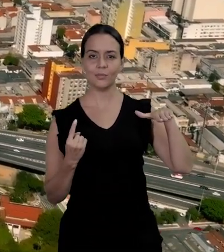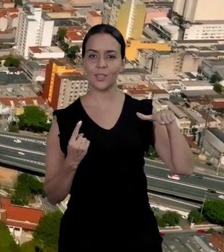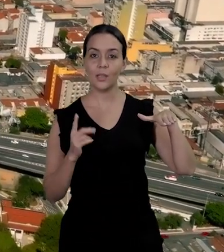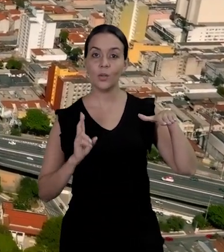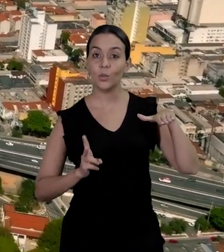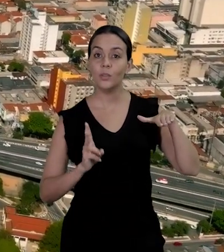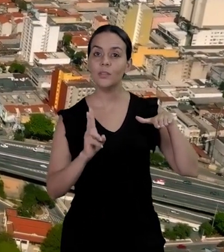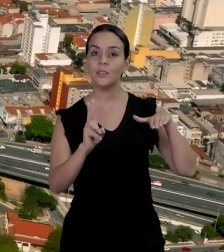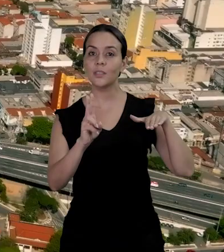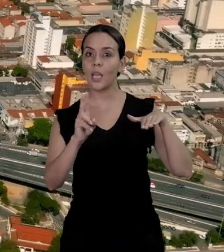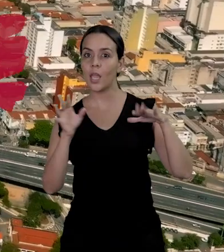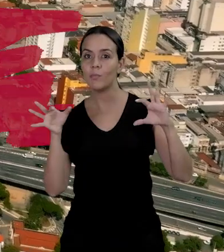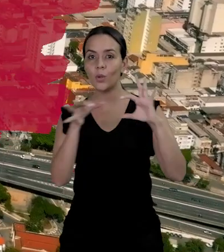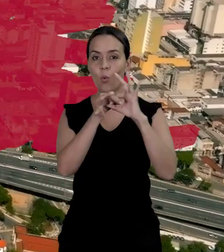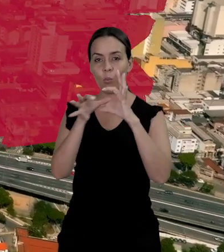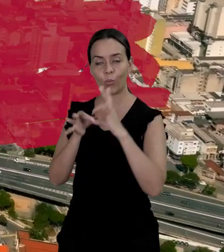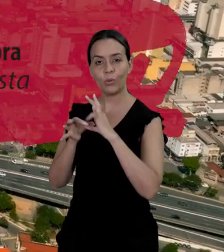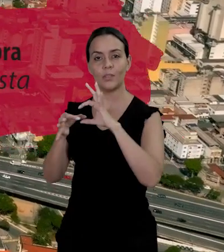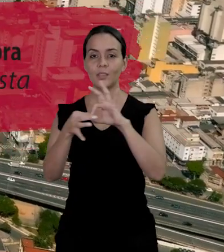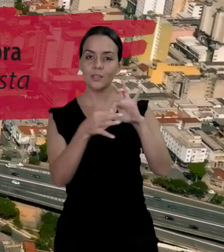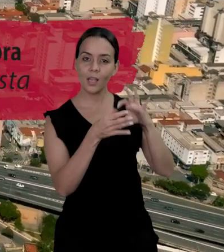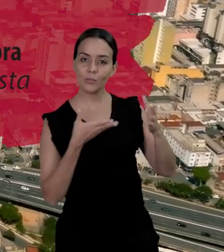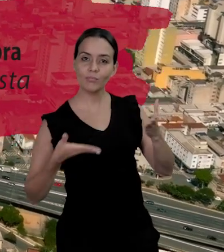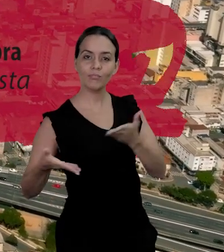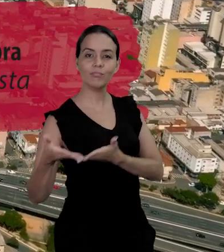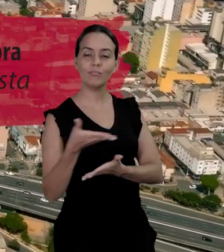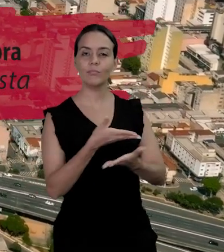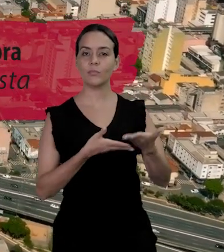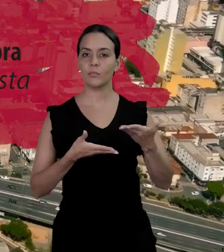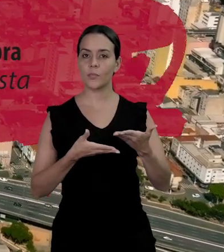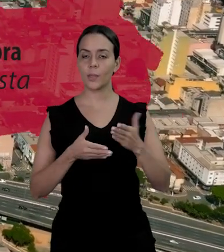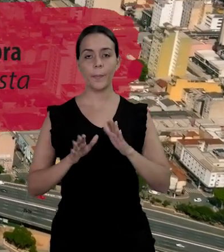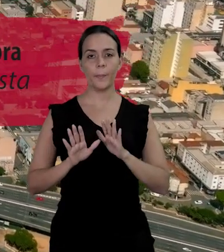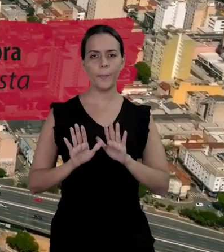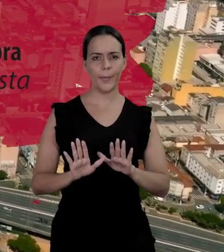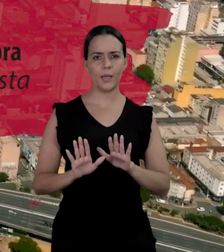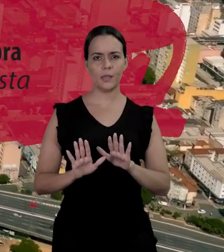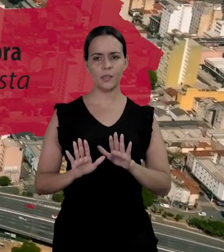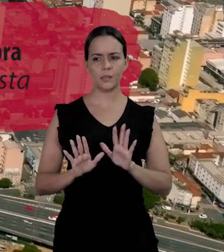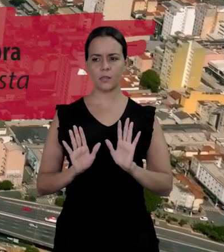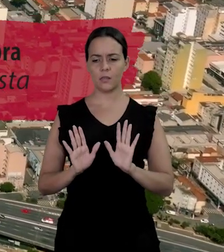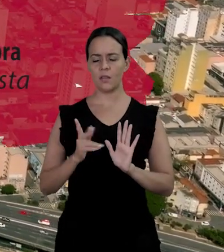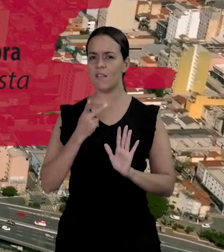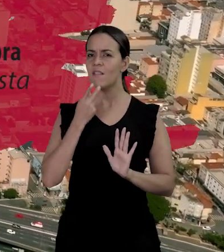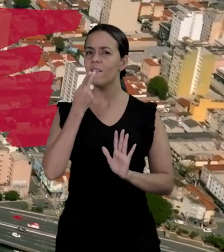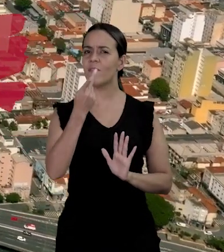conectados aos outros de alguma forma, não é? Por outro lado, não dá para dizer também que